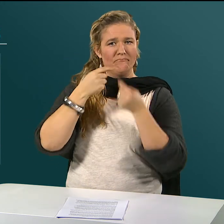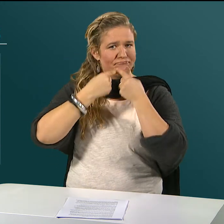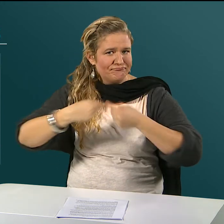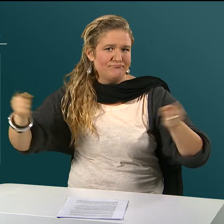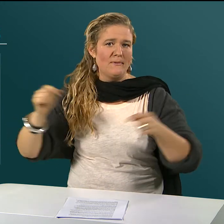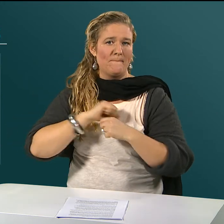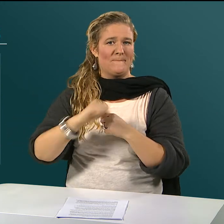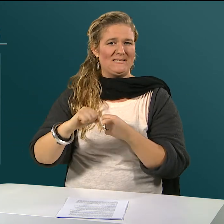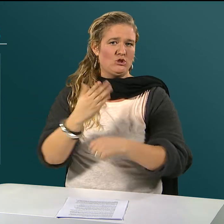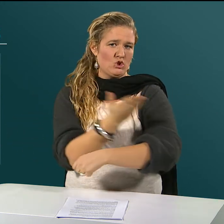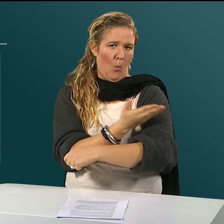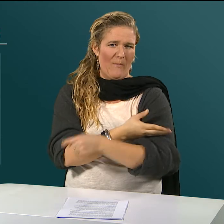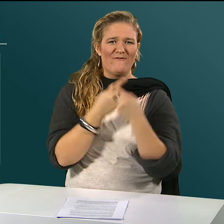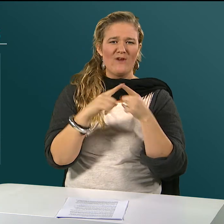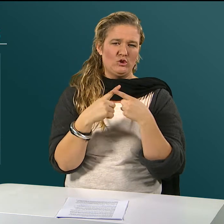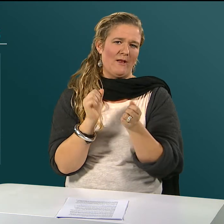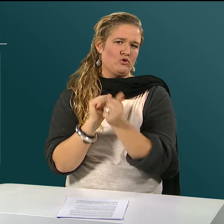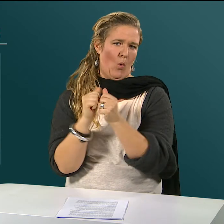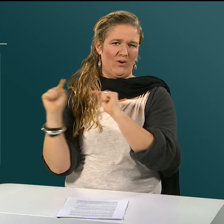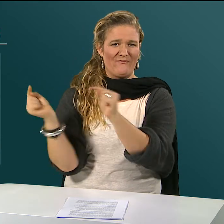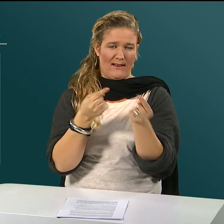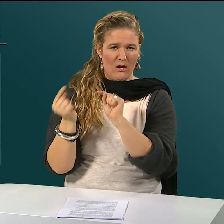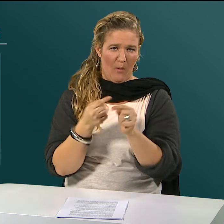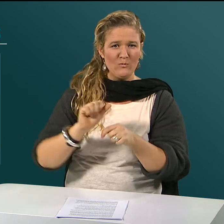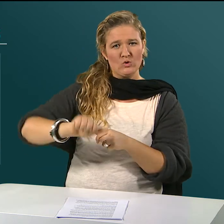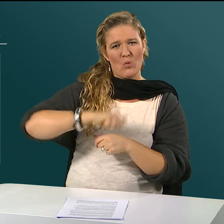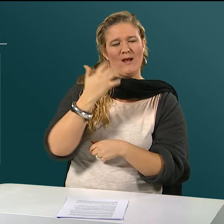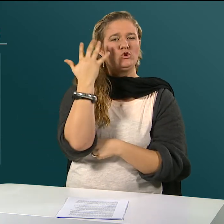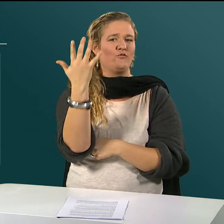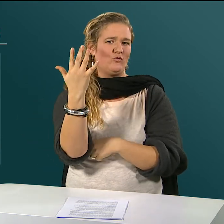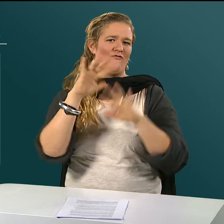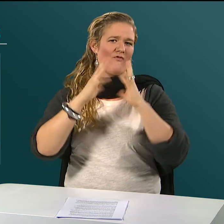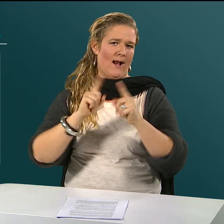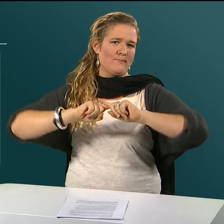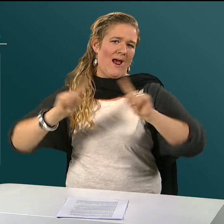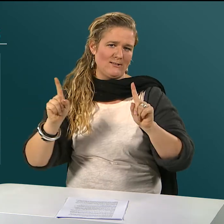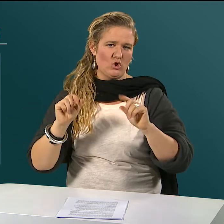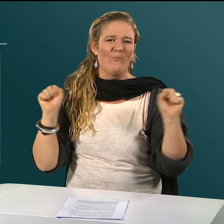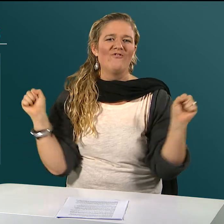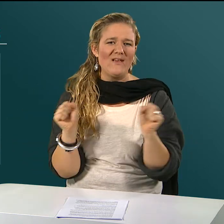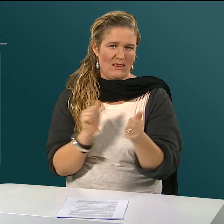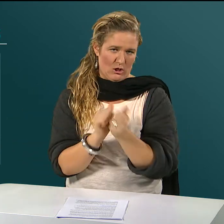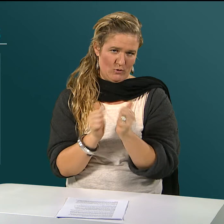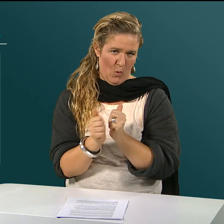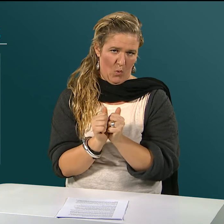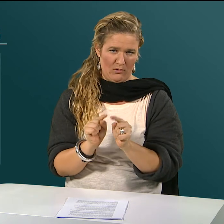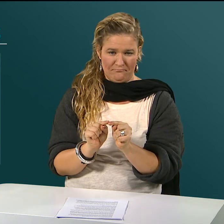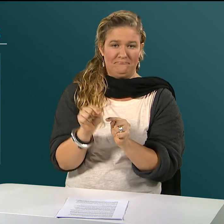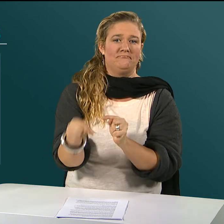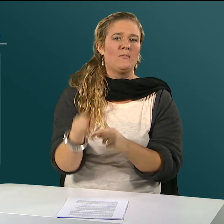fünf Winter Weltmeisterschaften stattfinden werden.